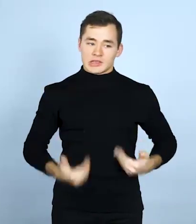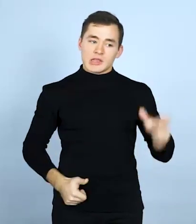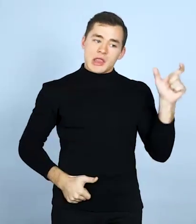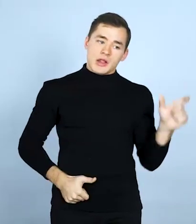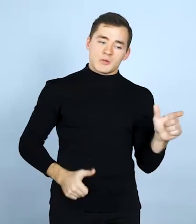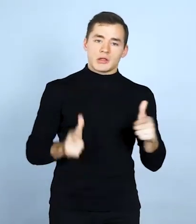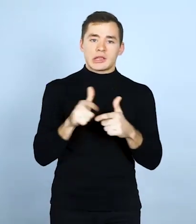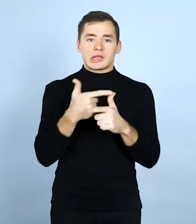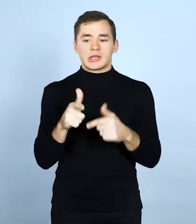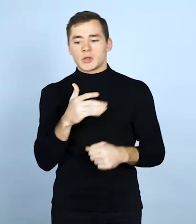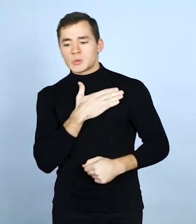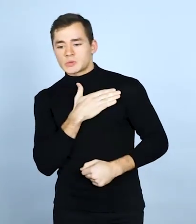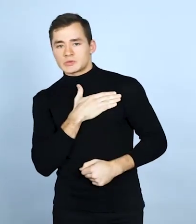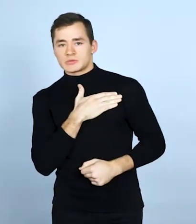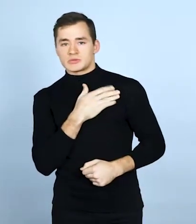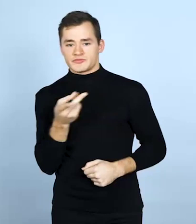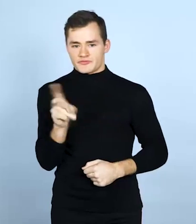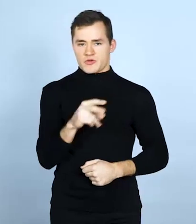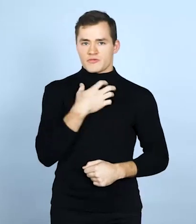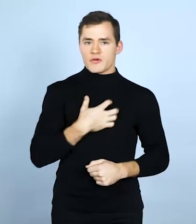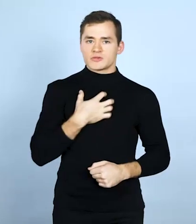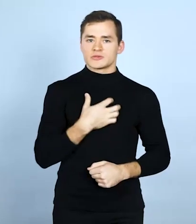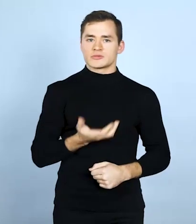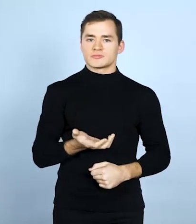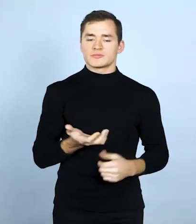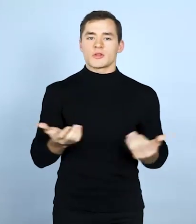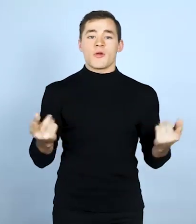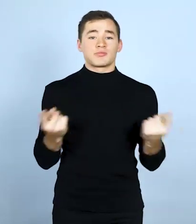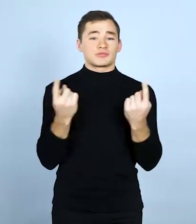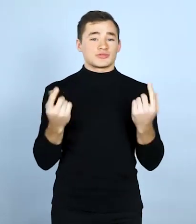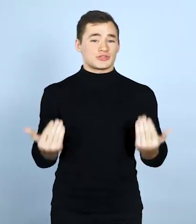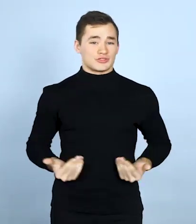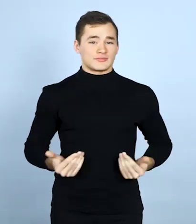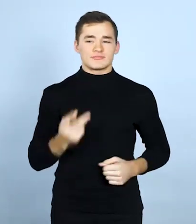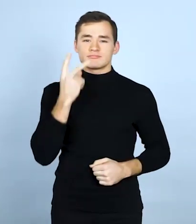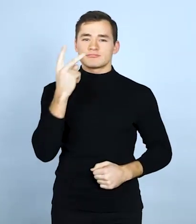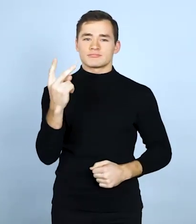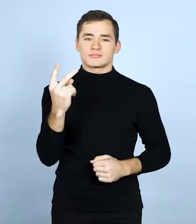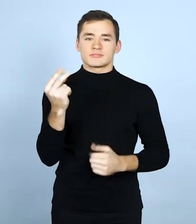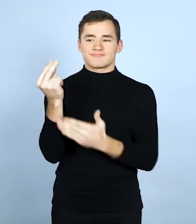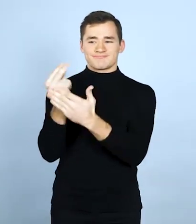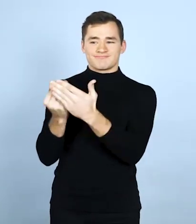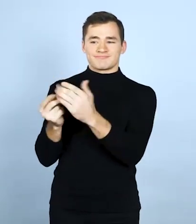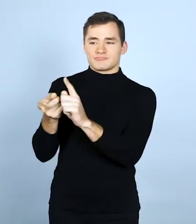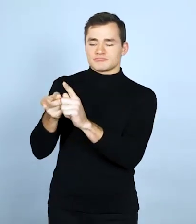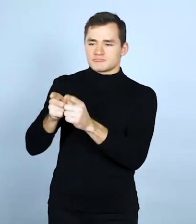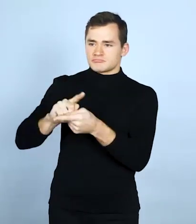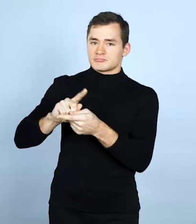конфликт духовного и материального начал, мир сущий представлен преображенным